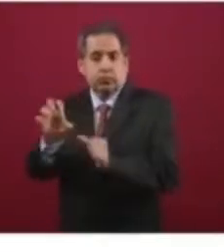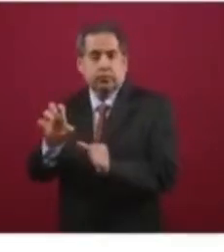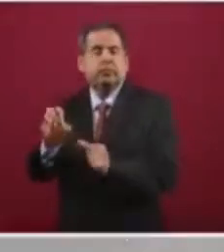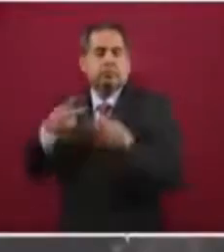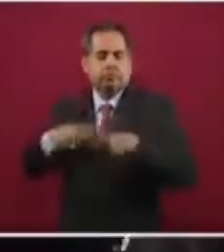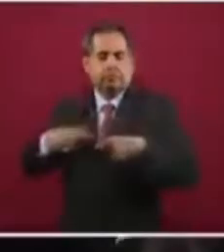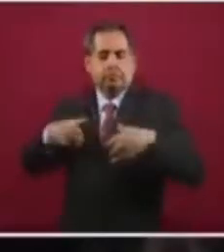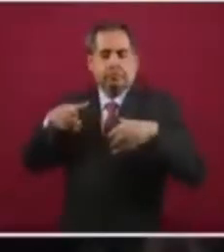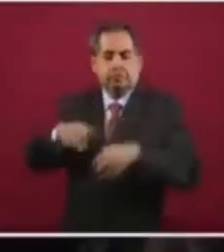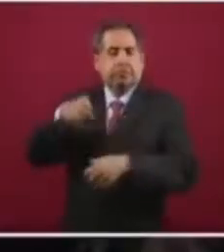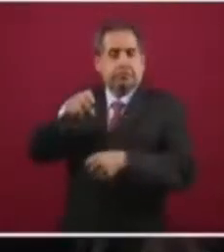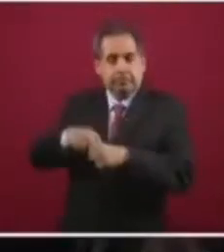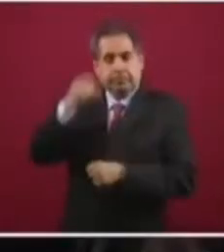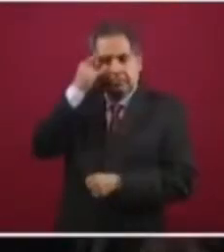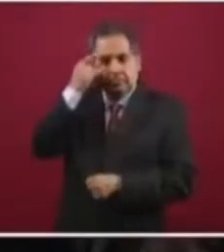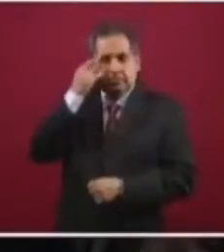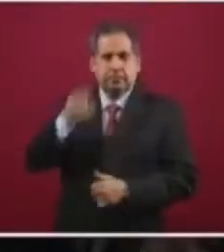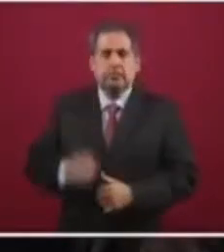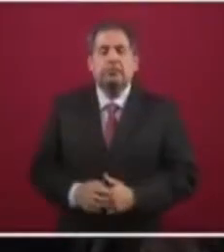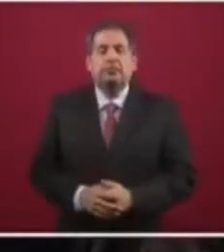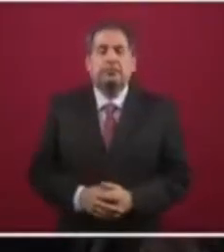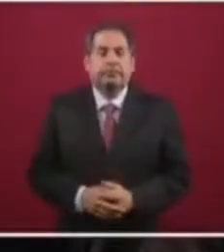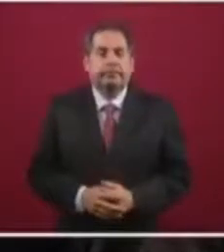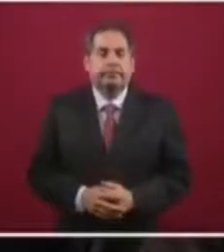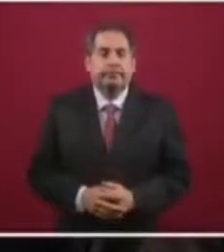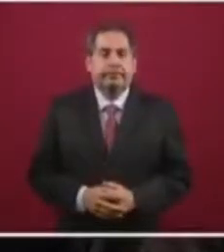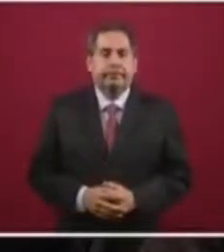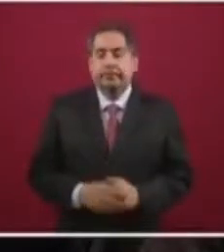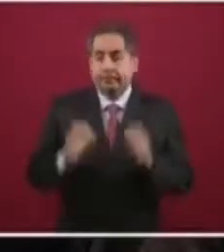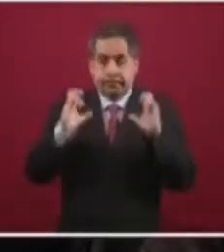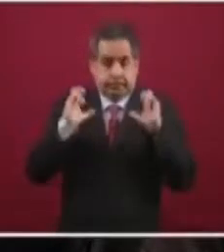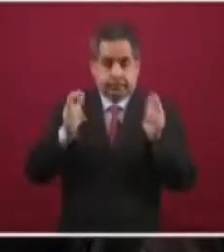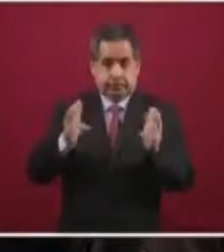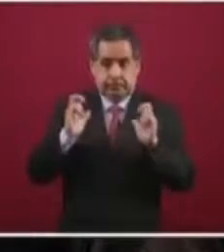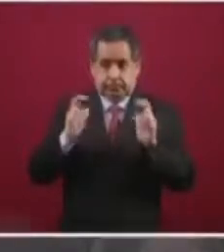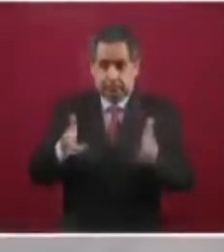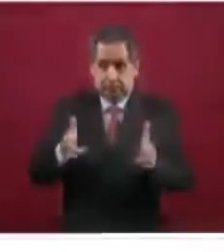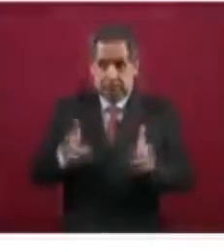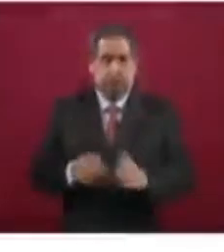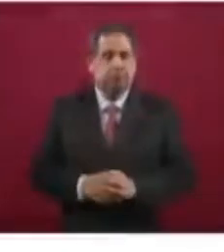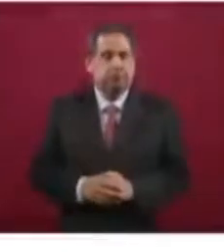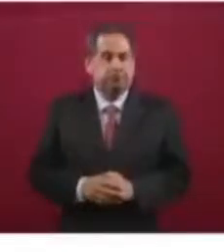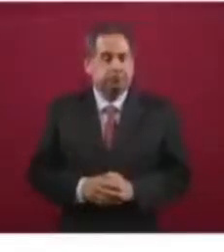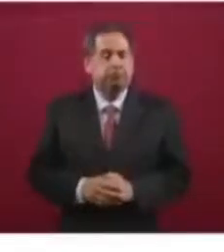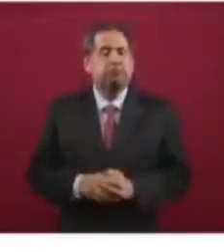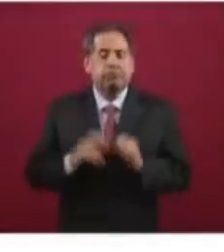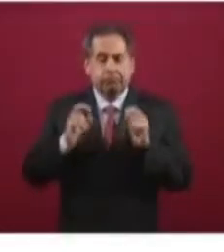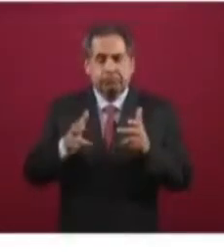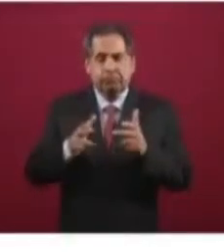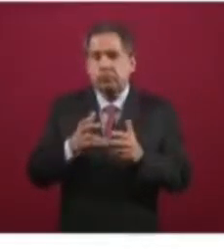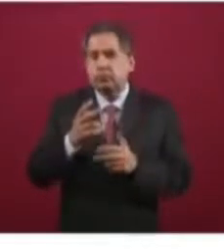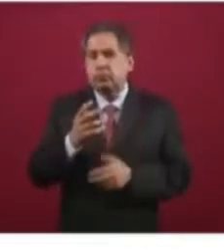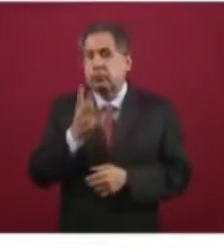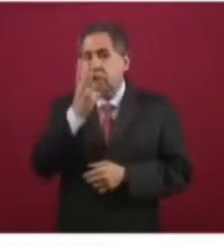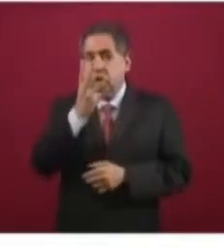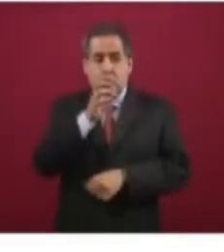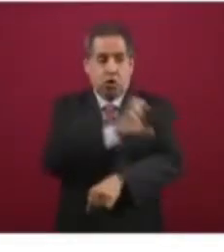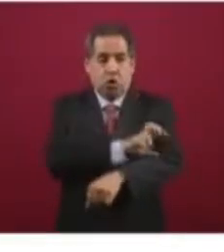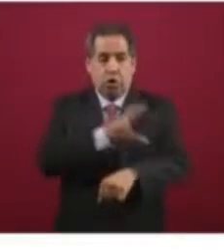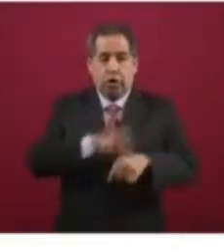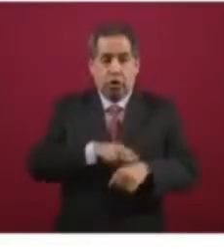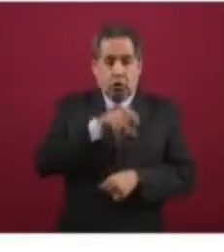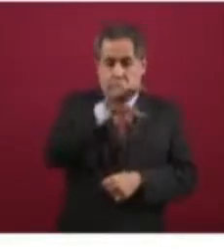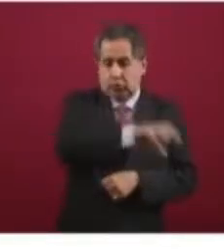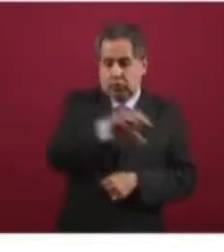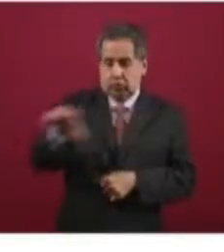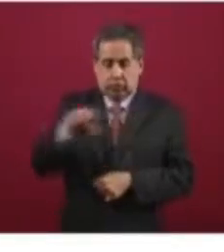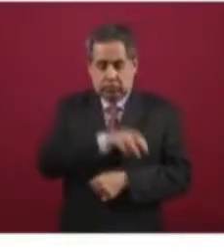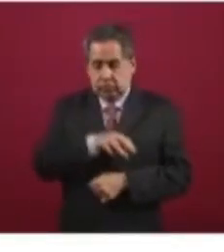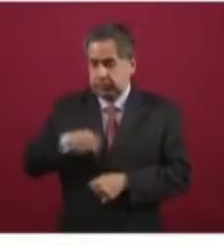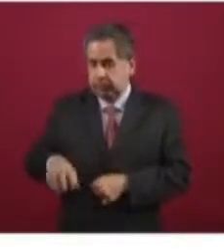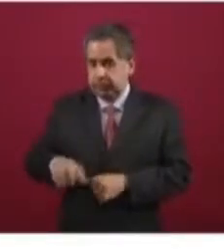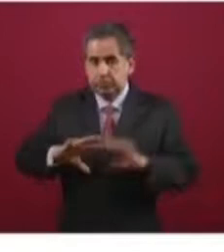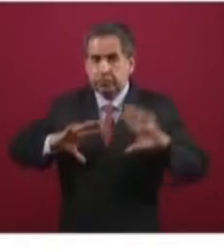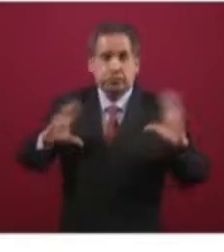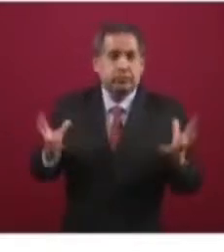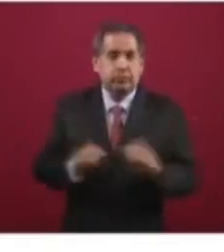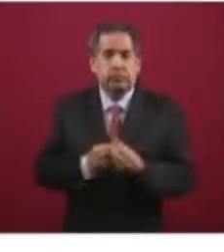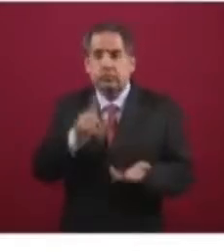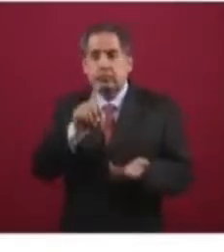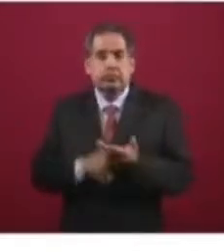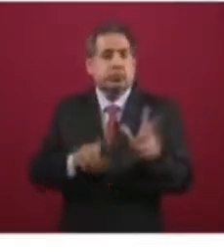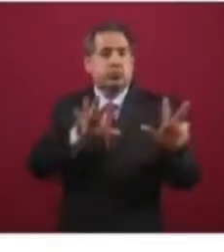Chiapas está dividido en cuatro coordinaciones regionales, que hacen un total de mil 835